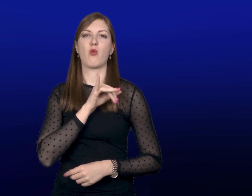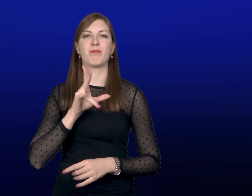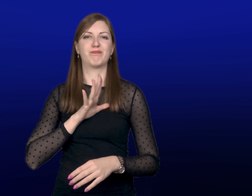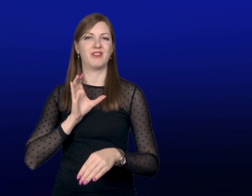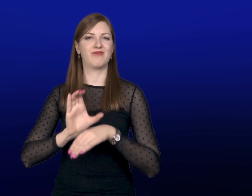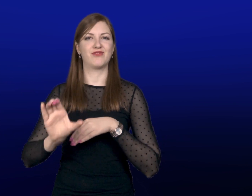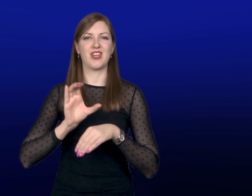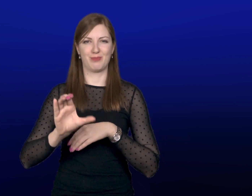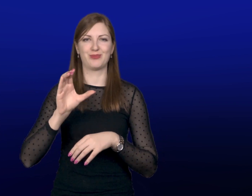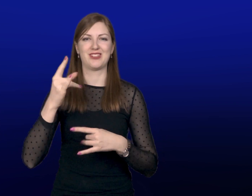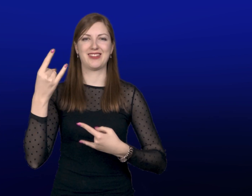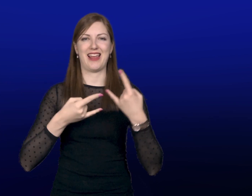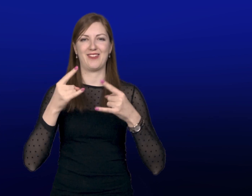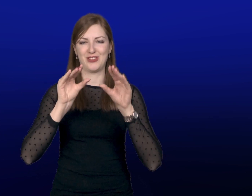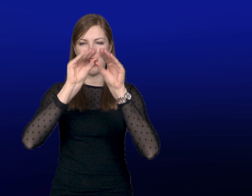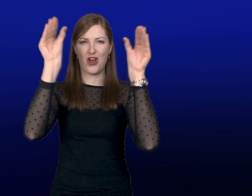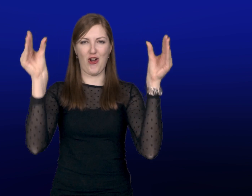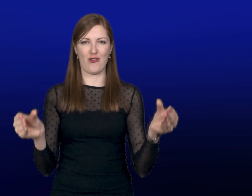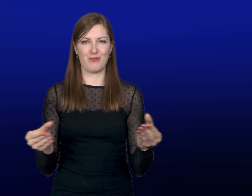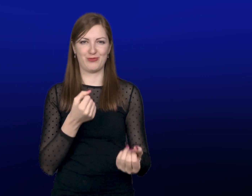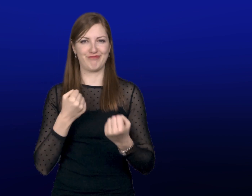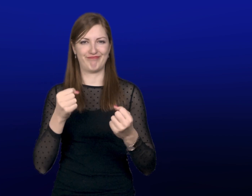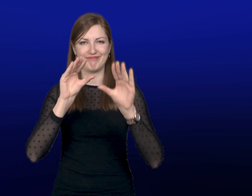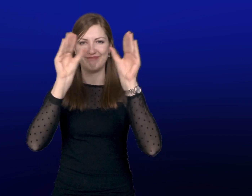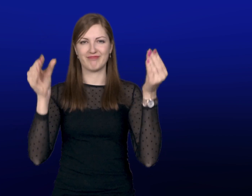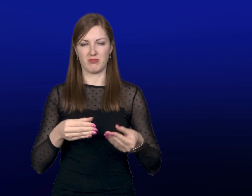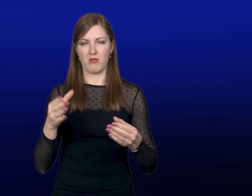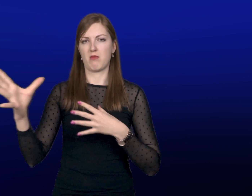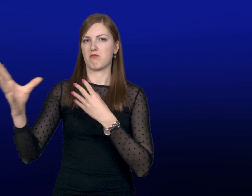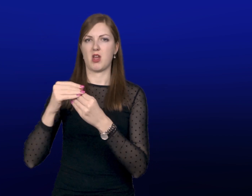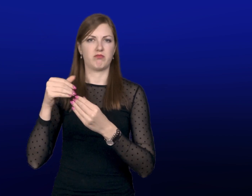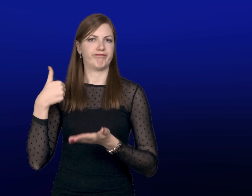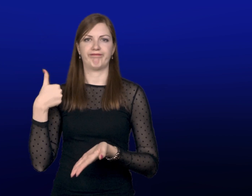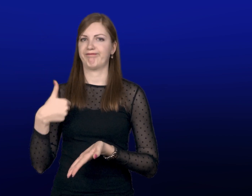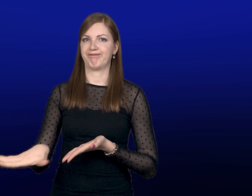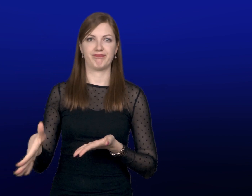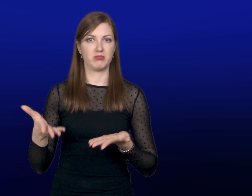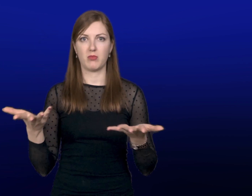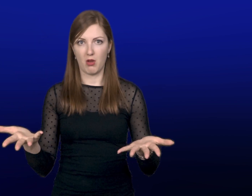по выпуску основной продукции предприятия – телекорпусов